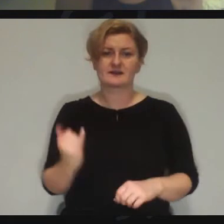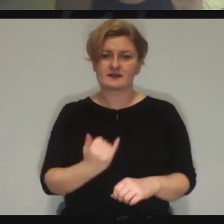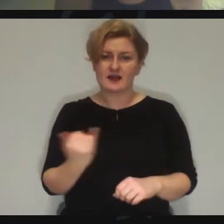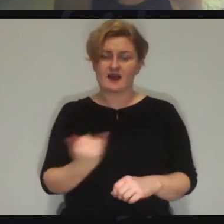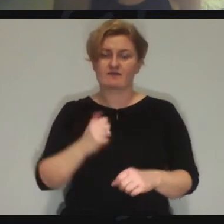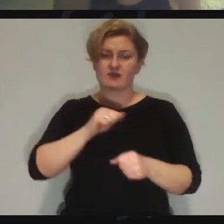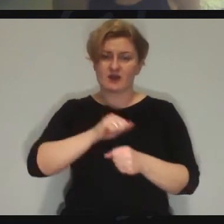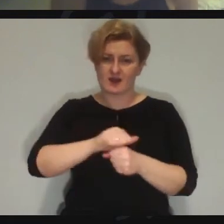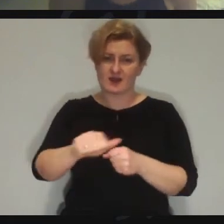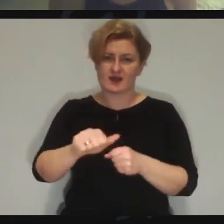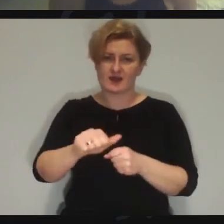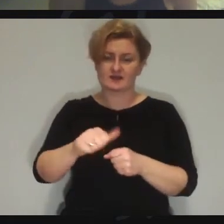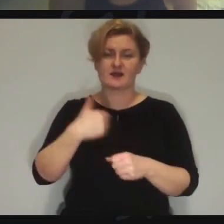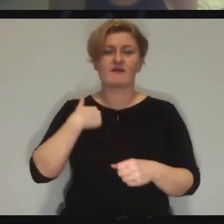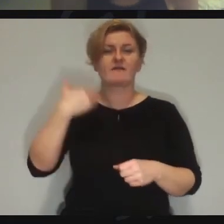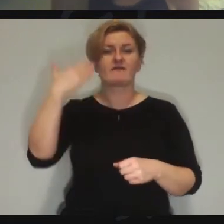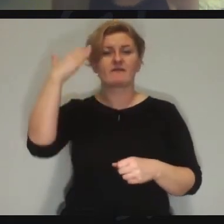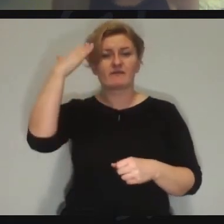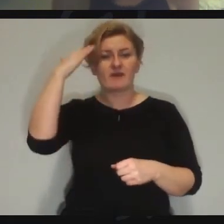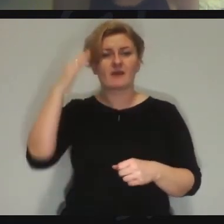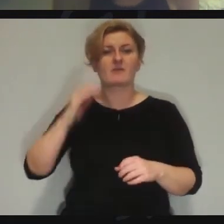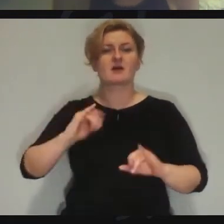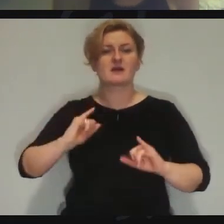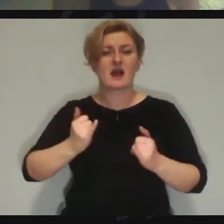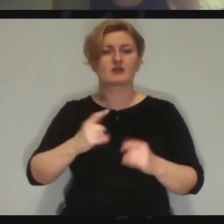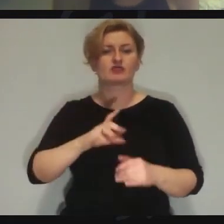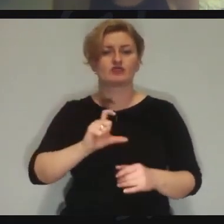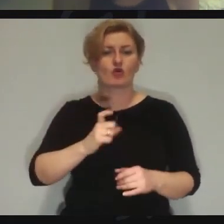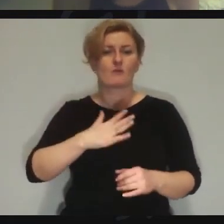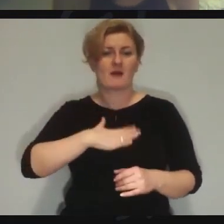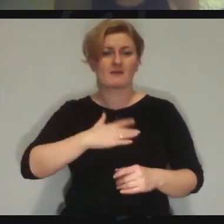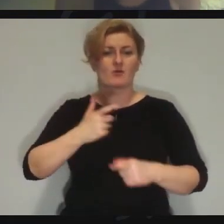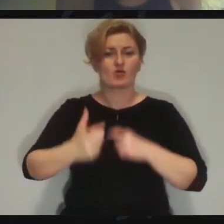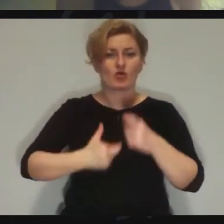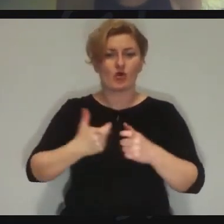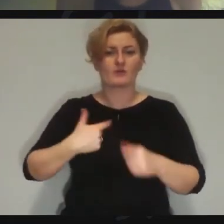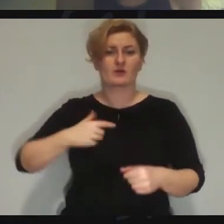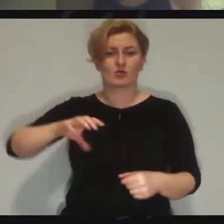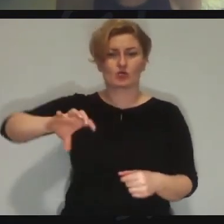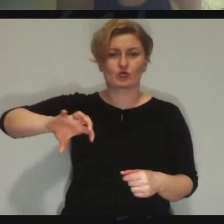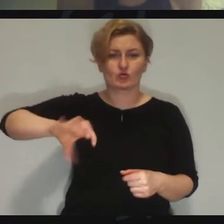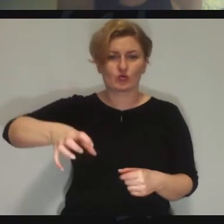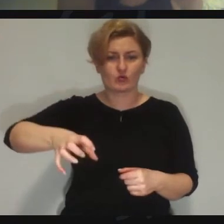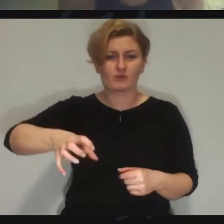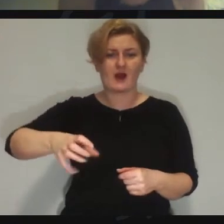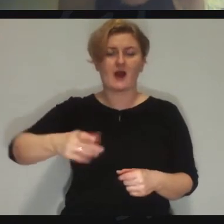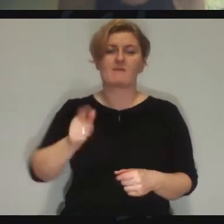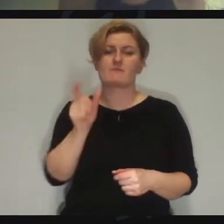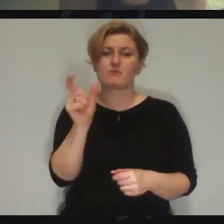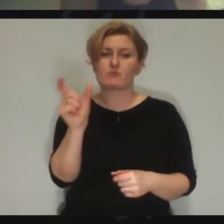Idąc na trening wiem, w jakim punkcie jesteśmy jako grupa, ale również w jakim punkcie są pojedyncze osoby.